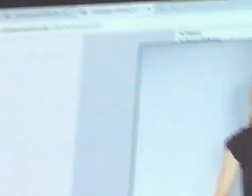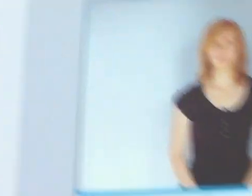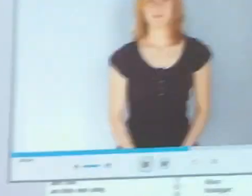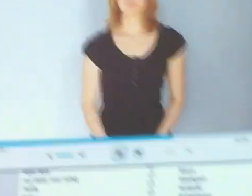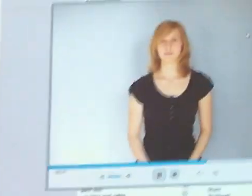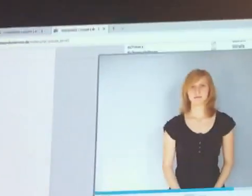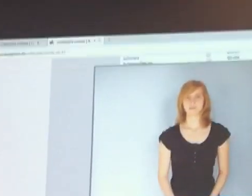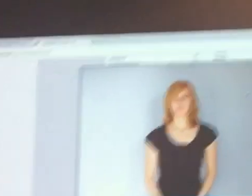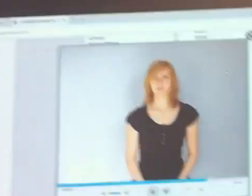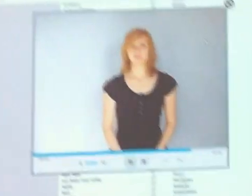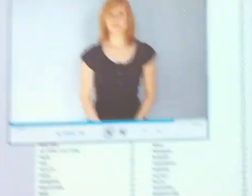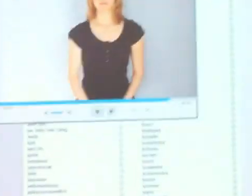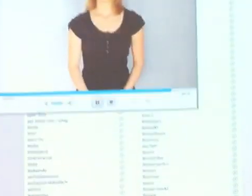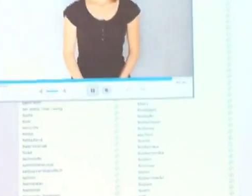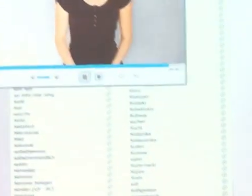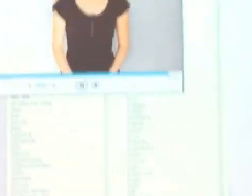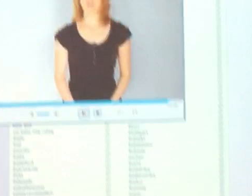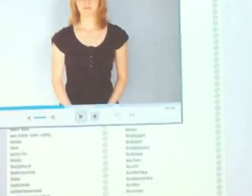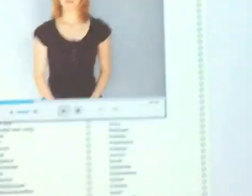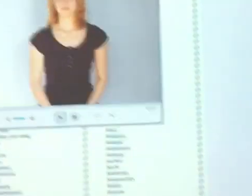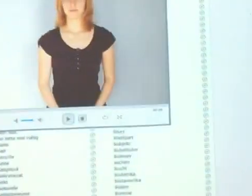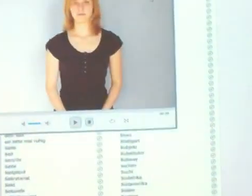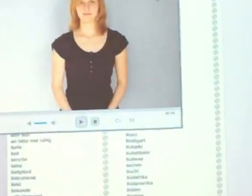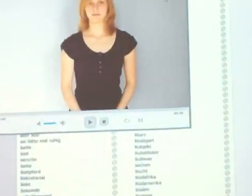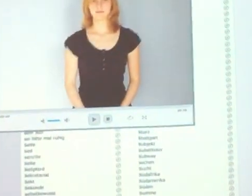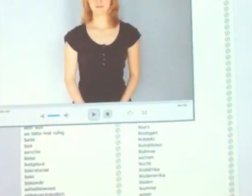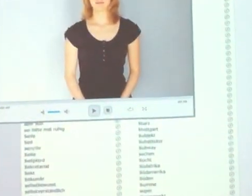also haben wir das [dominante Hand in einer Faust schlägt den Daumen gegen die senkrechte Handfläche der nicht dominanten Hand] kombiniert mit 'kauf'. Wenn wir uns das Zeichen für 'Strafe' anschauen, das hier [murmelt],